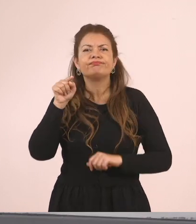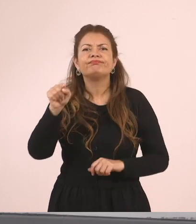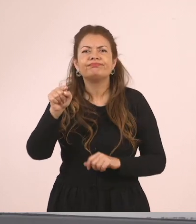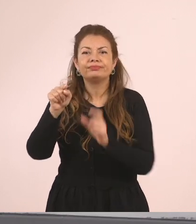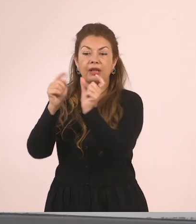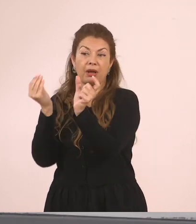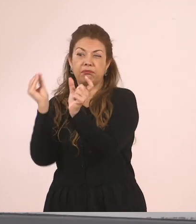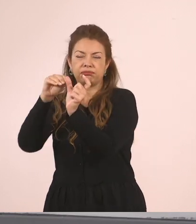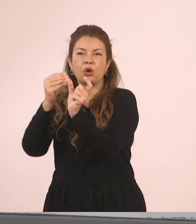...βιδώνω.